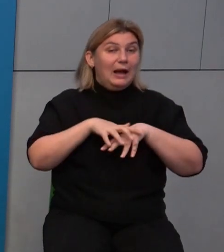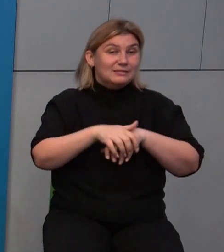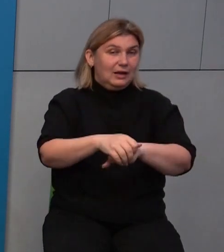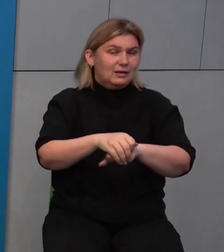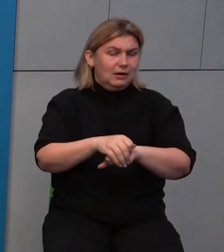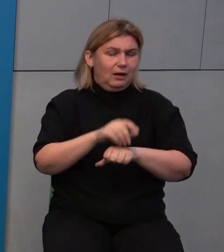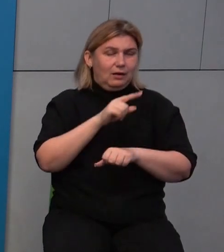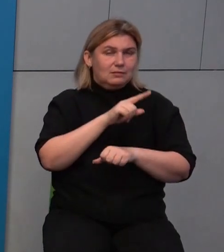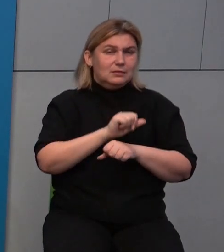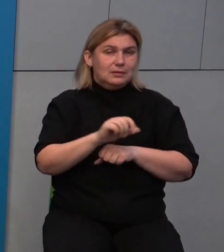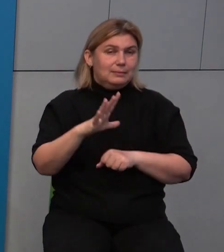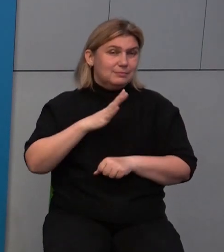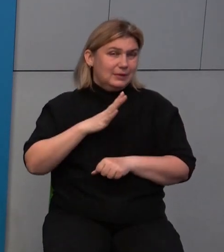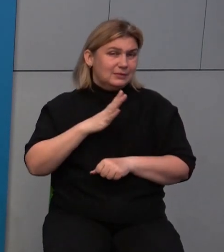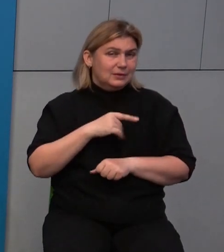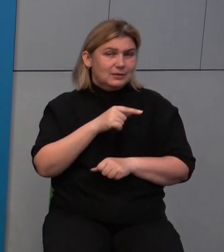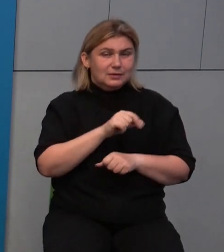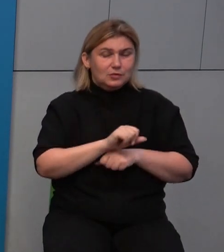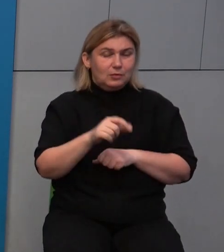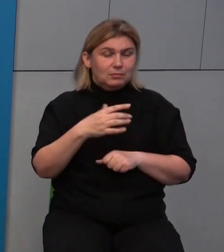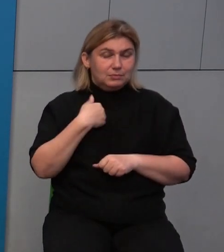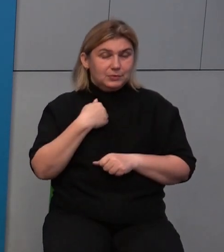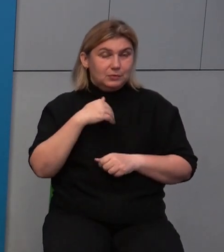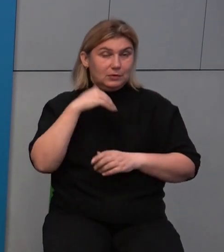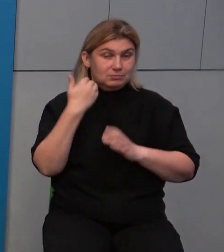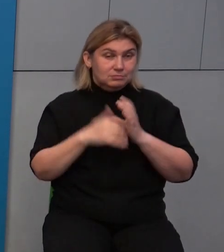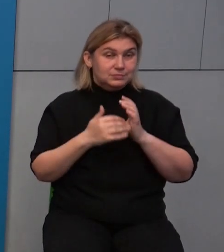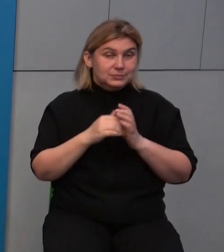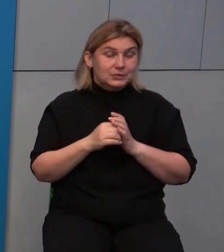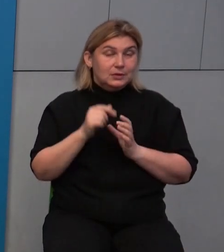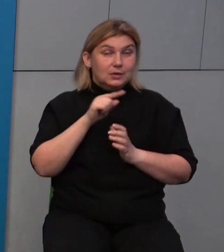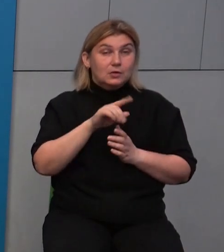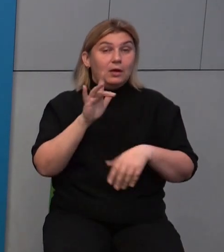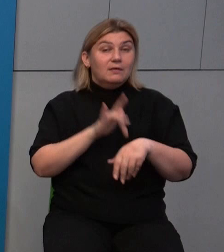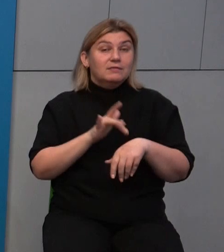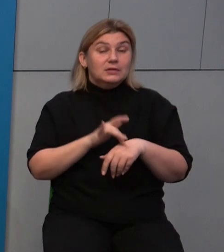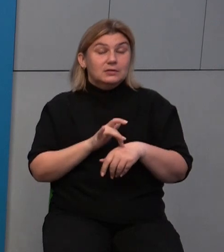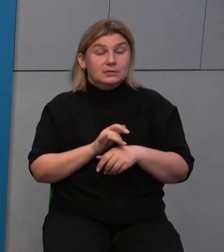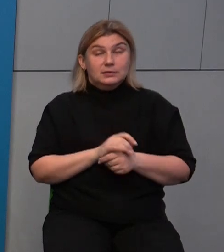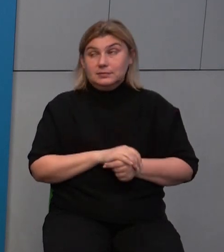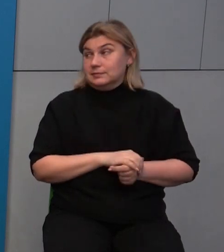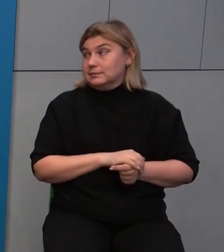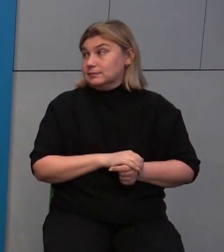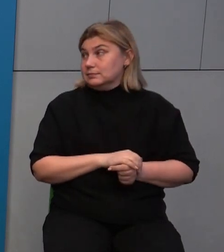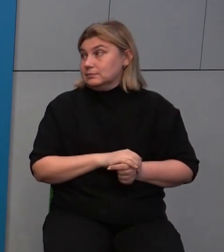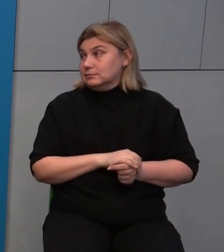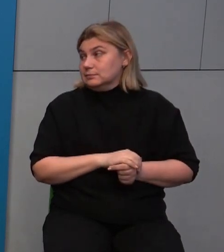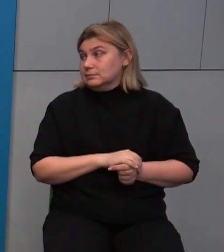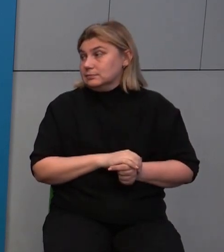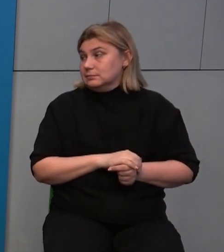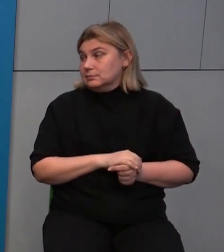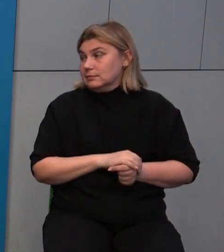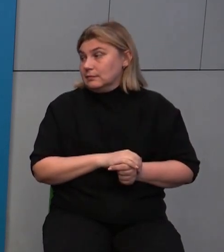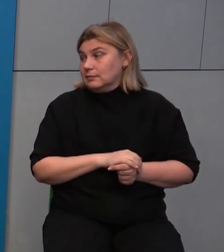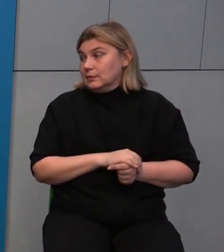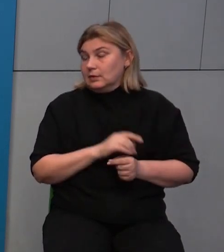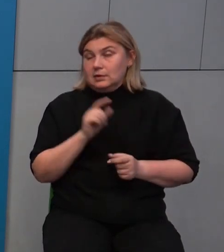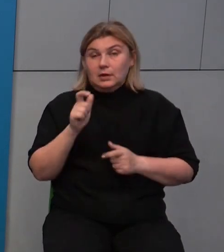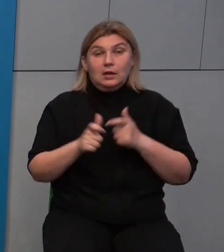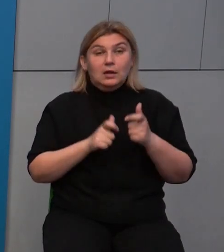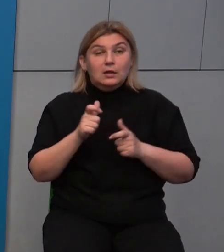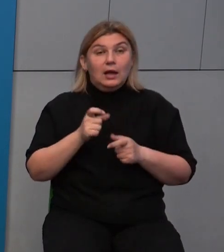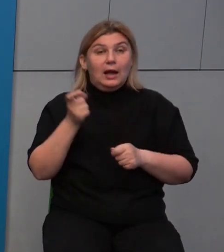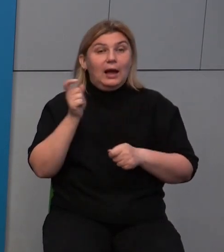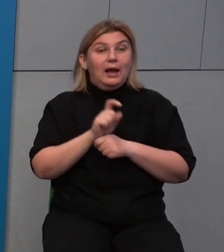to jest po prostu wynik tego, co zrobiła antysemicka propaganda.